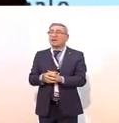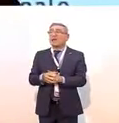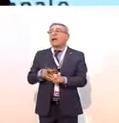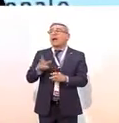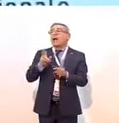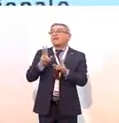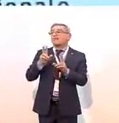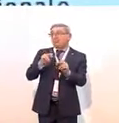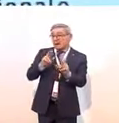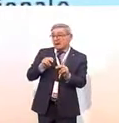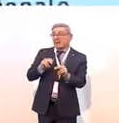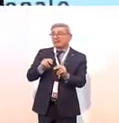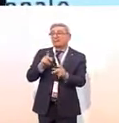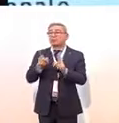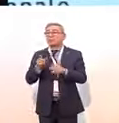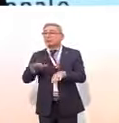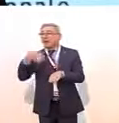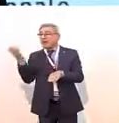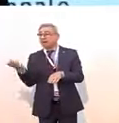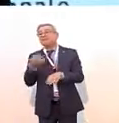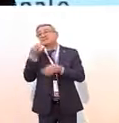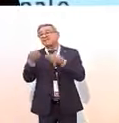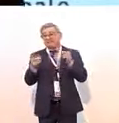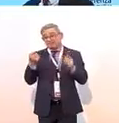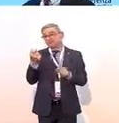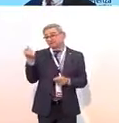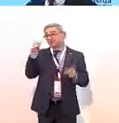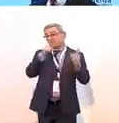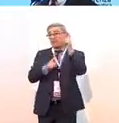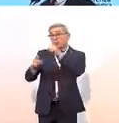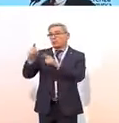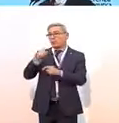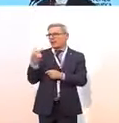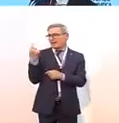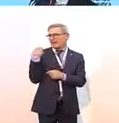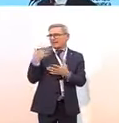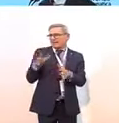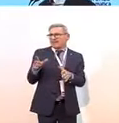di politica estera – significa preoccuparsi. Ancora ieri lo facevamo sui foreign fighters,